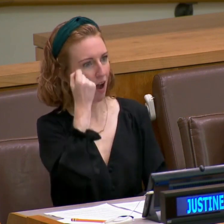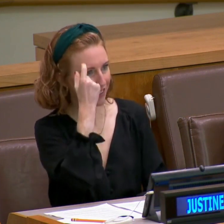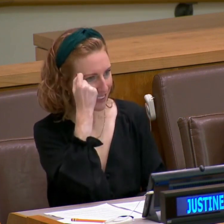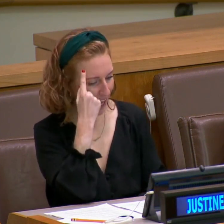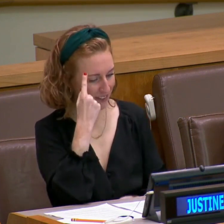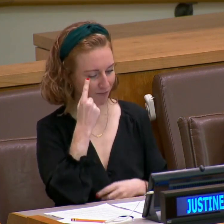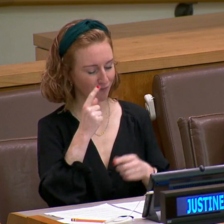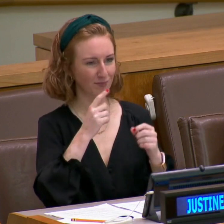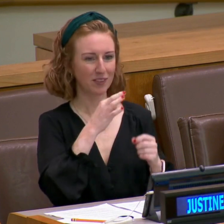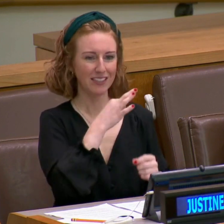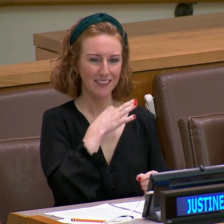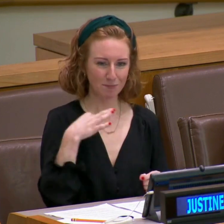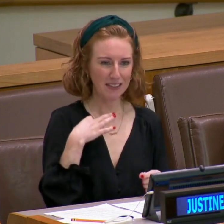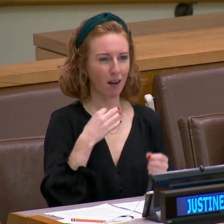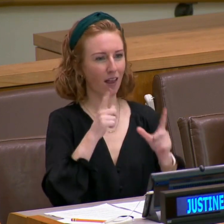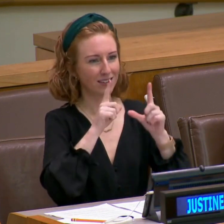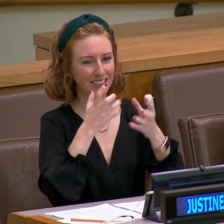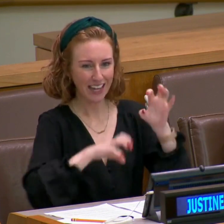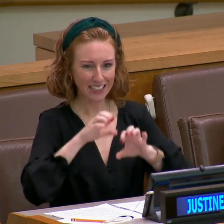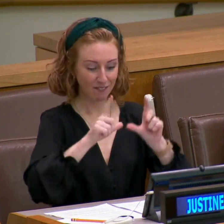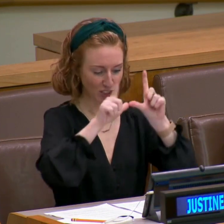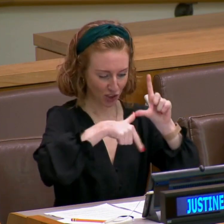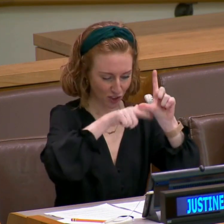Al hacer esto, el intérprete de lengua de signos será capaz de entender la jerga científica y